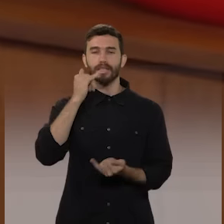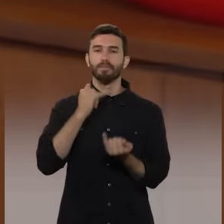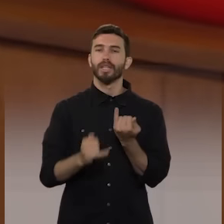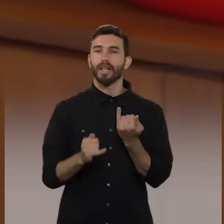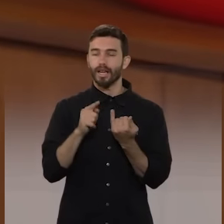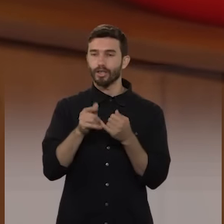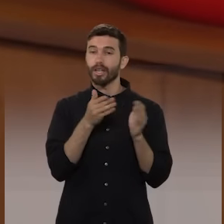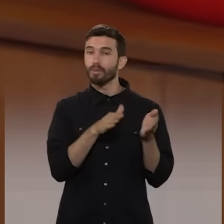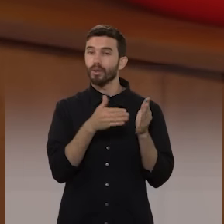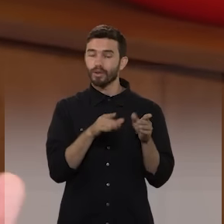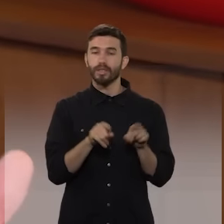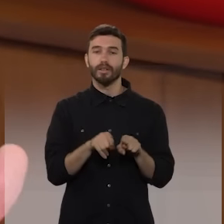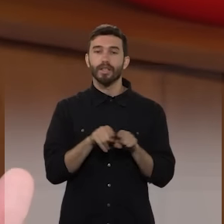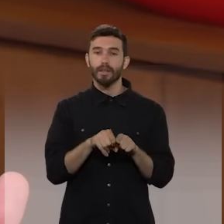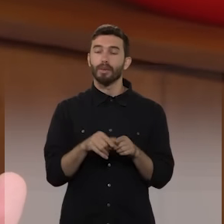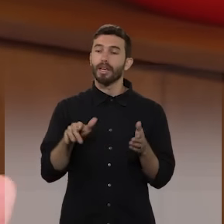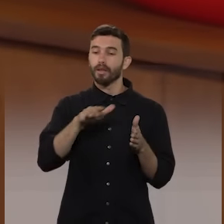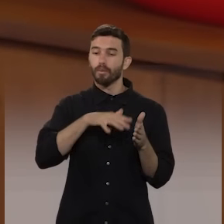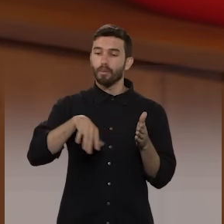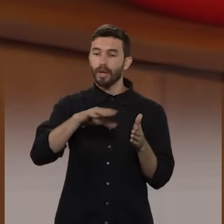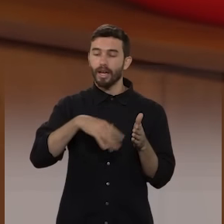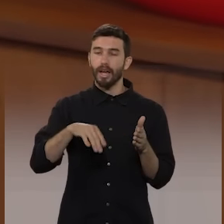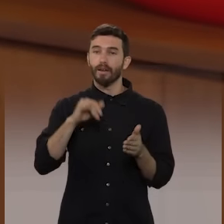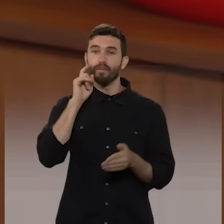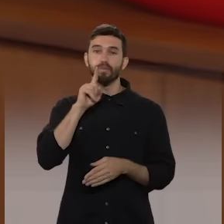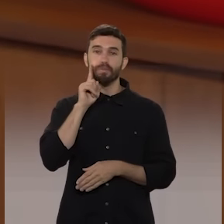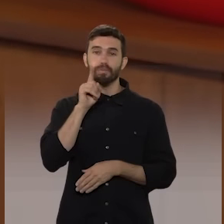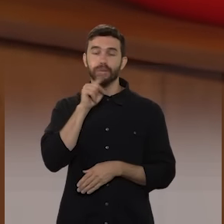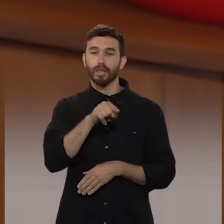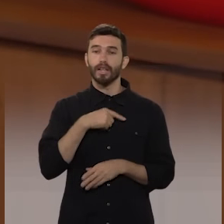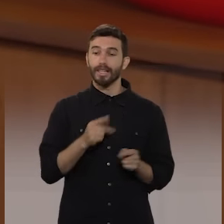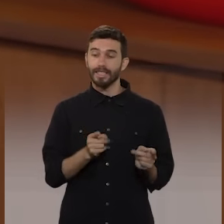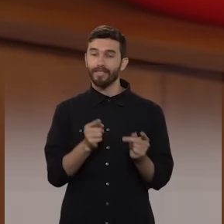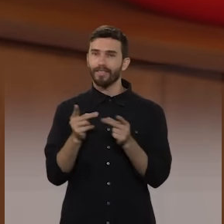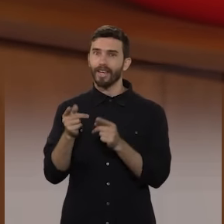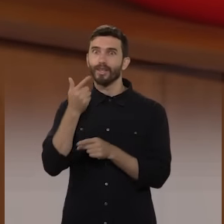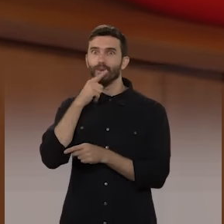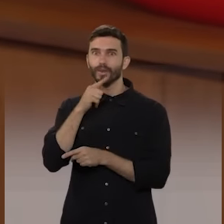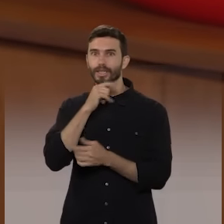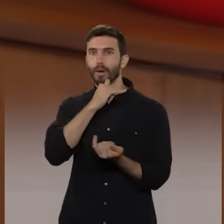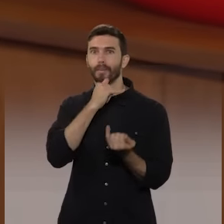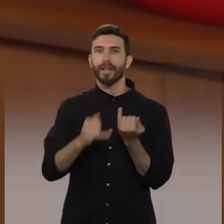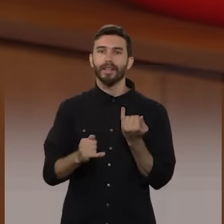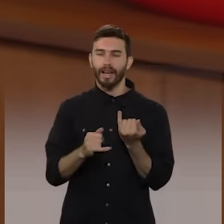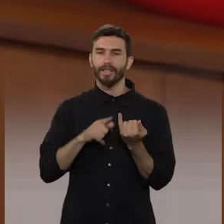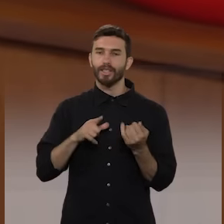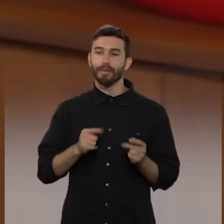mais da metade do mercado disponível nos Estados Unidos de venda de vergalhão.